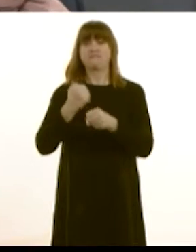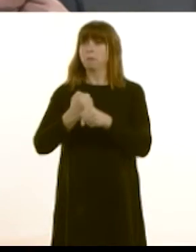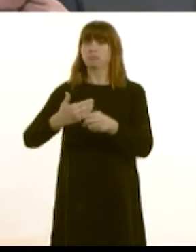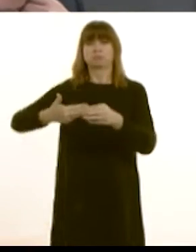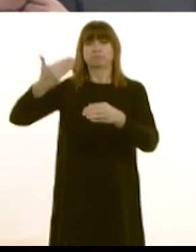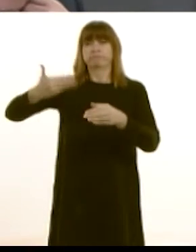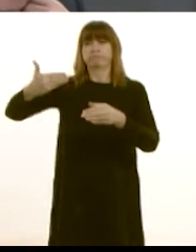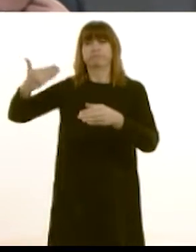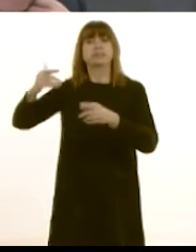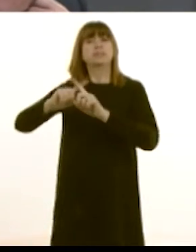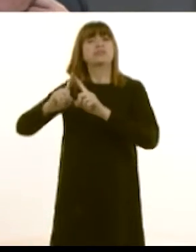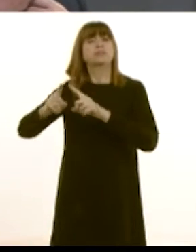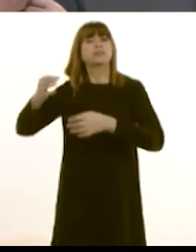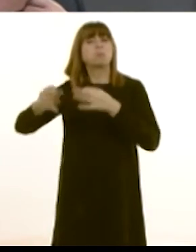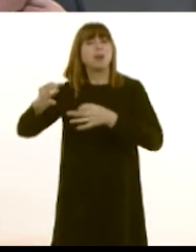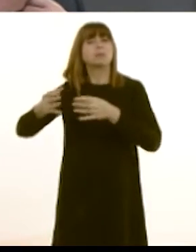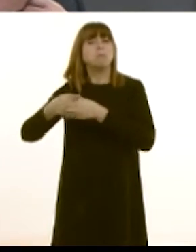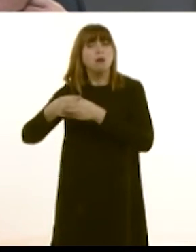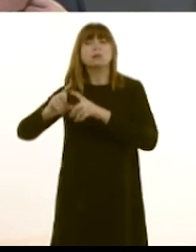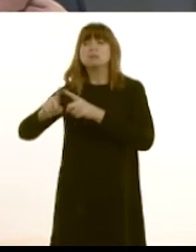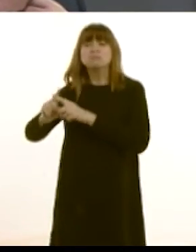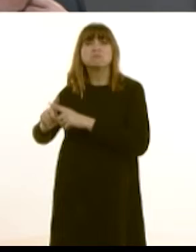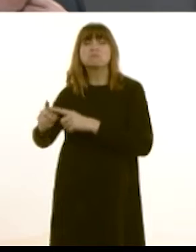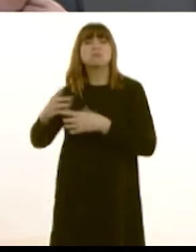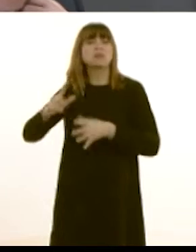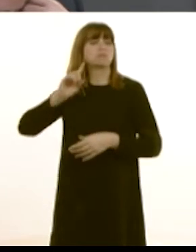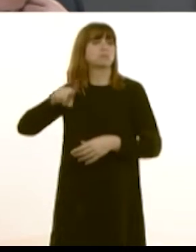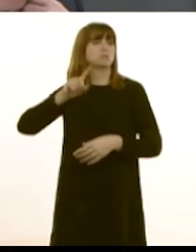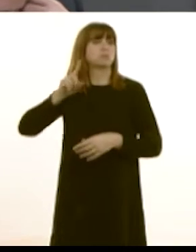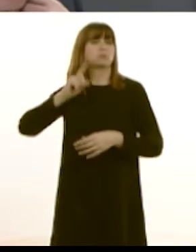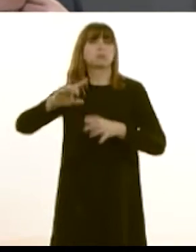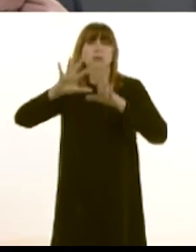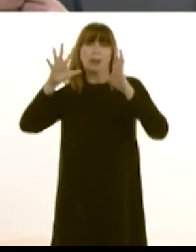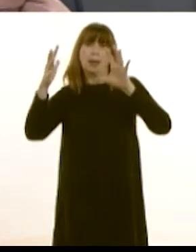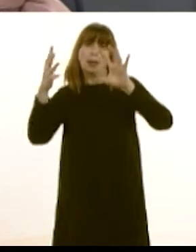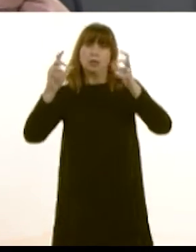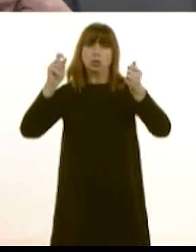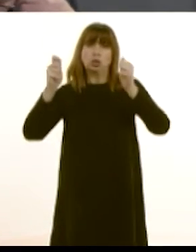Ond, a throi at effaith y llifogydd yma yng ngorllewin Cymru, mae nifer o fusnesau a thai unigoló.